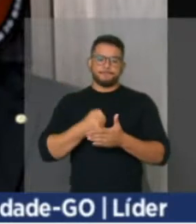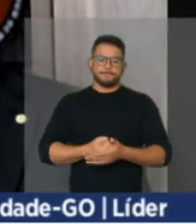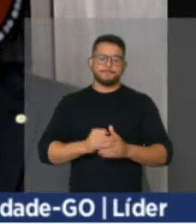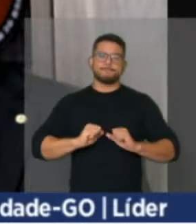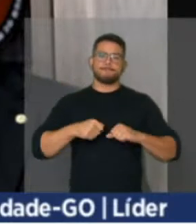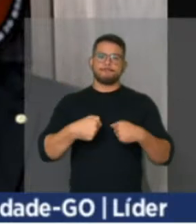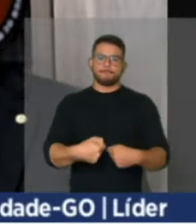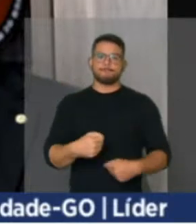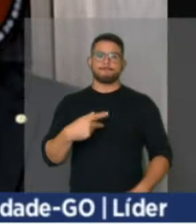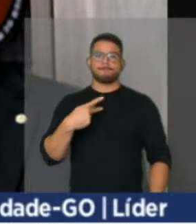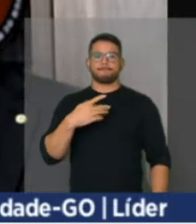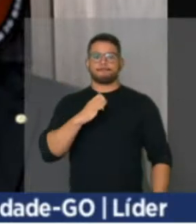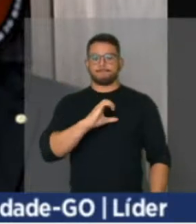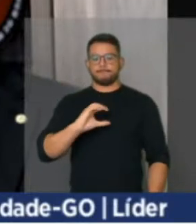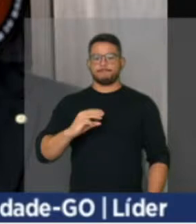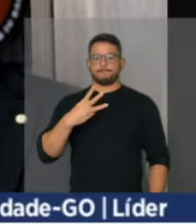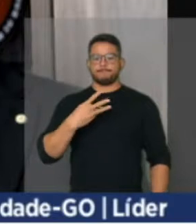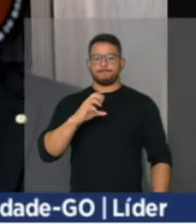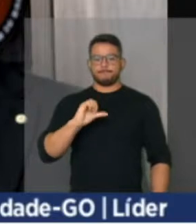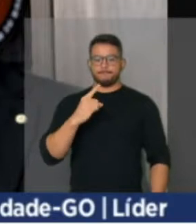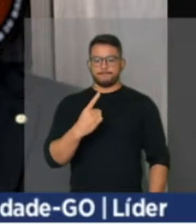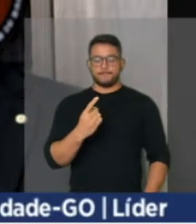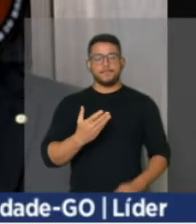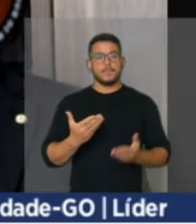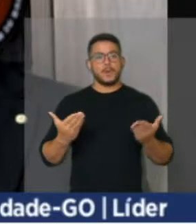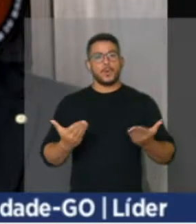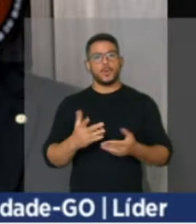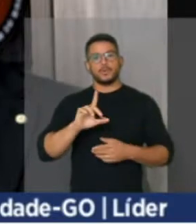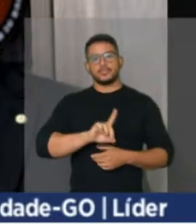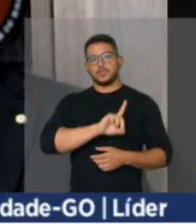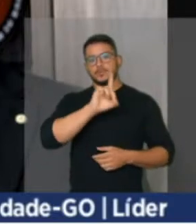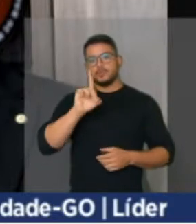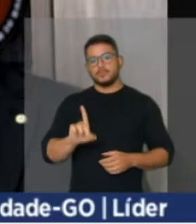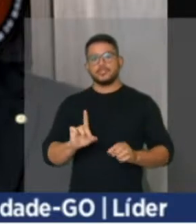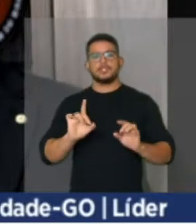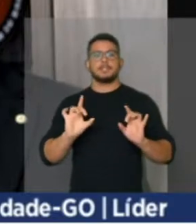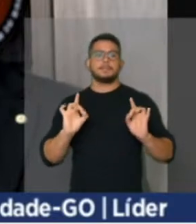RICO, DIA DO PREFEITO E... DA PREFEITA. E NADA MAIS JUSTO DO QUE ESSA CASA VOTAR ESSA PEC NO DIA DE HOJE. O